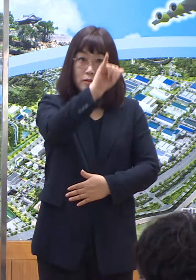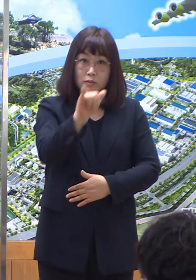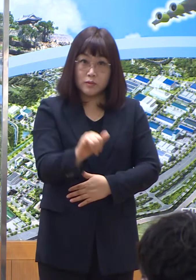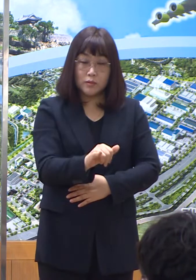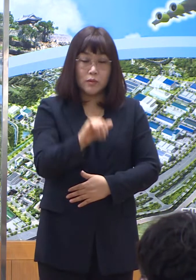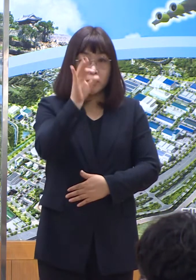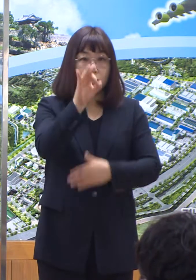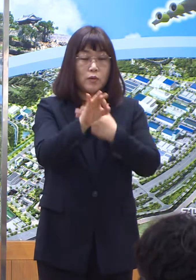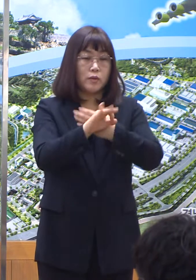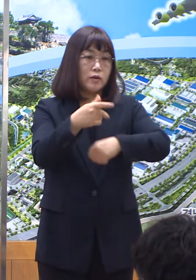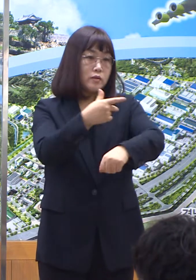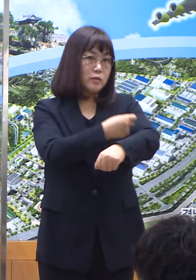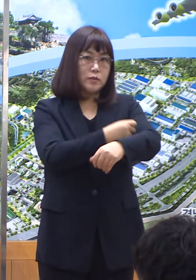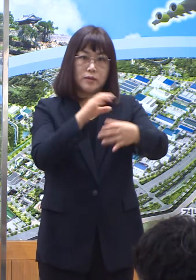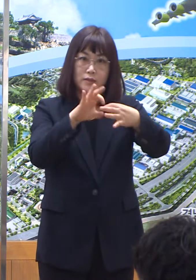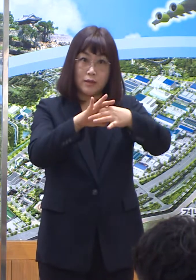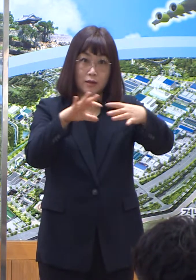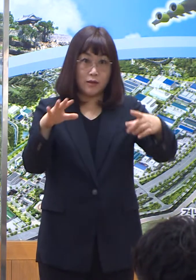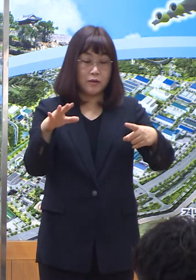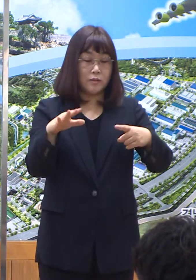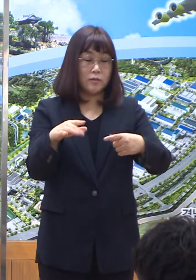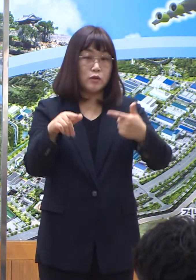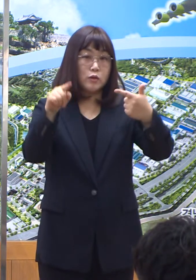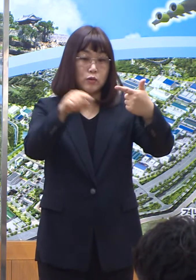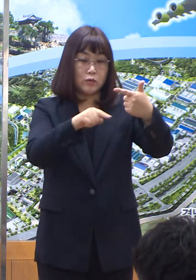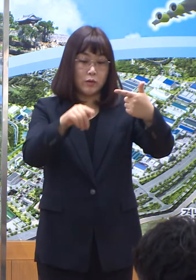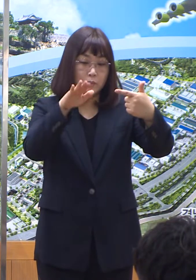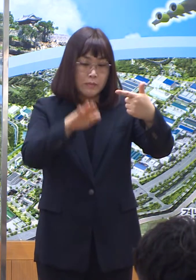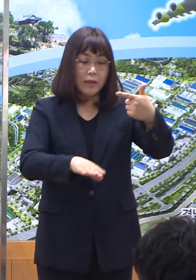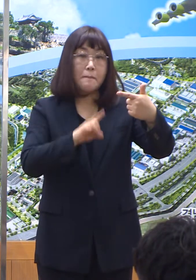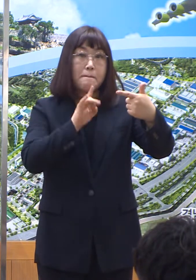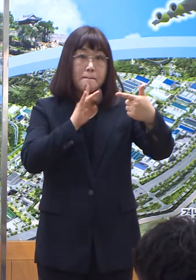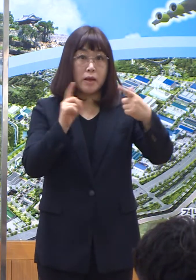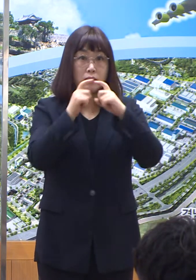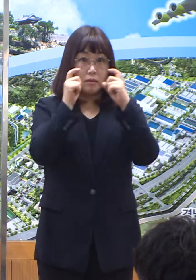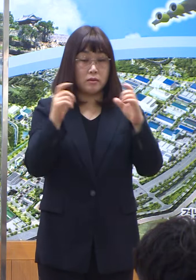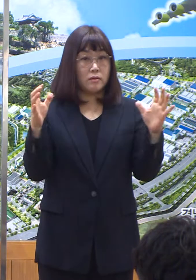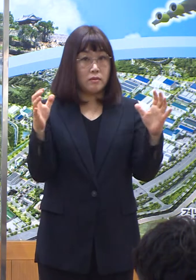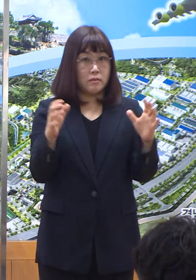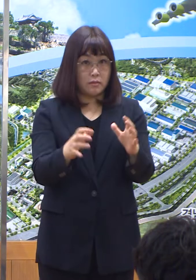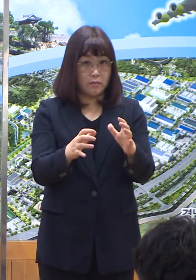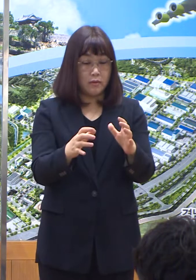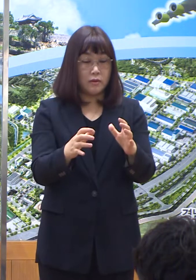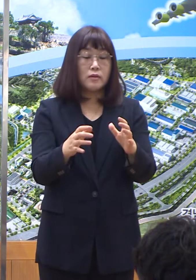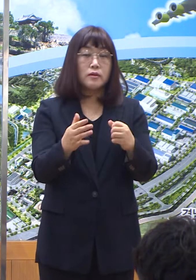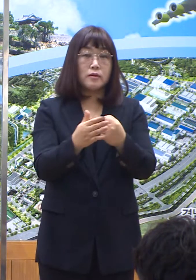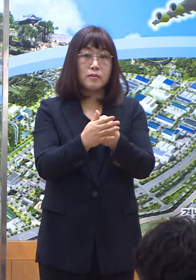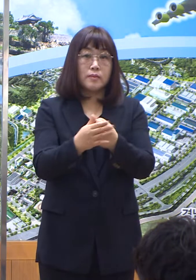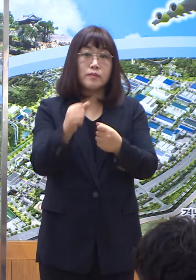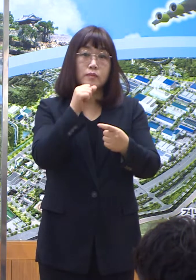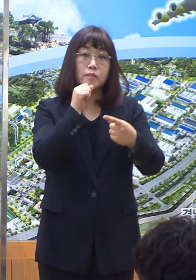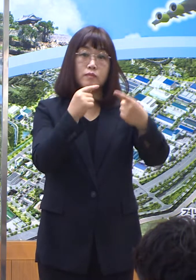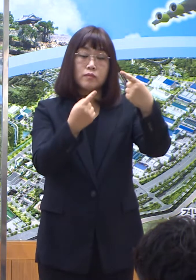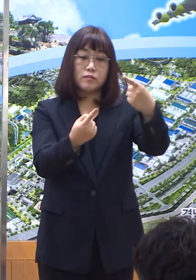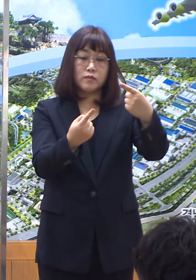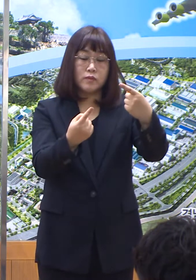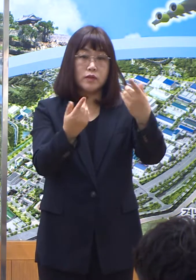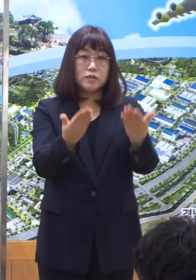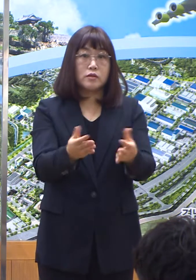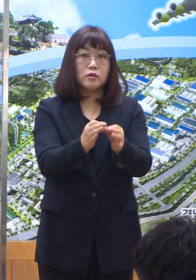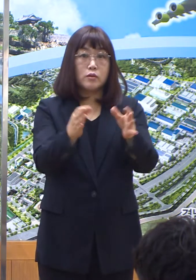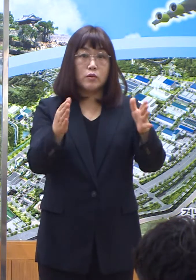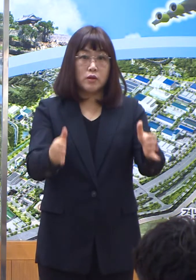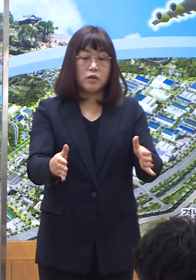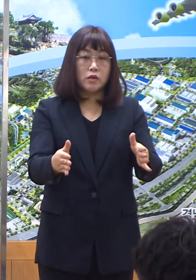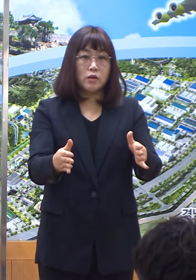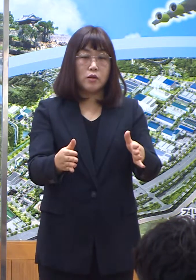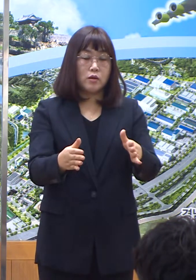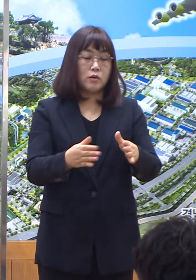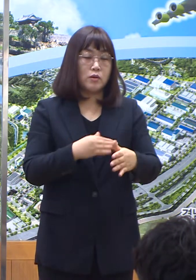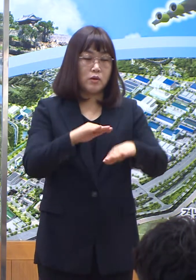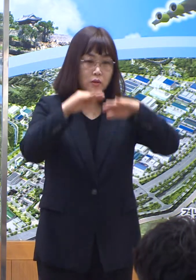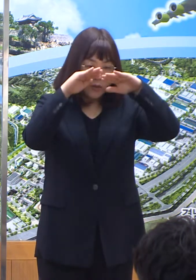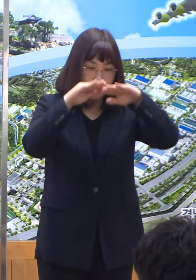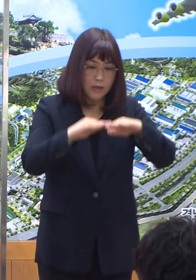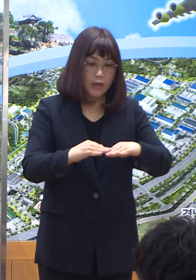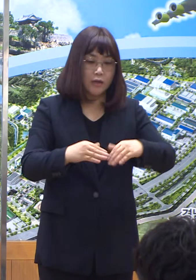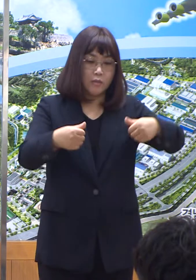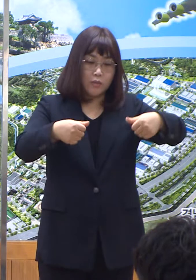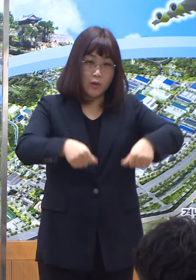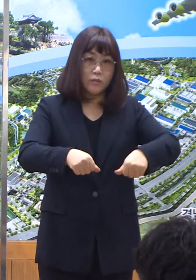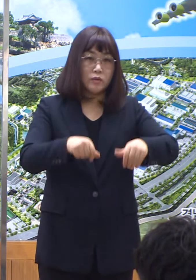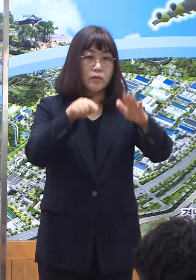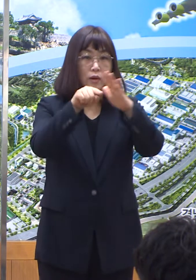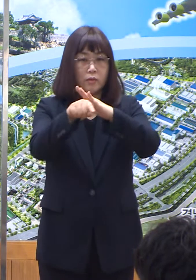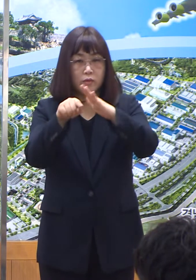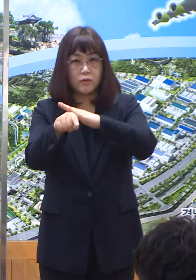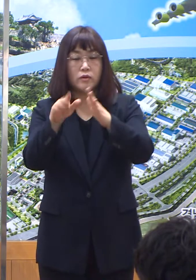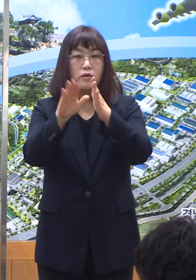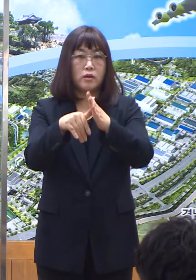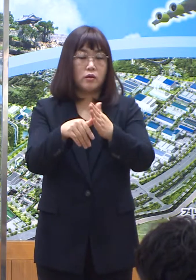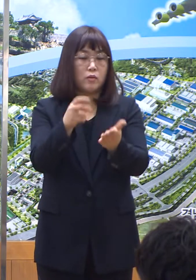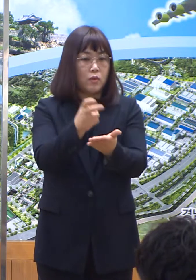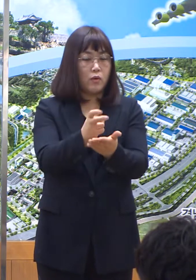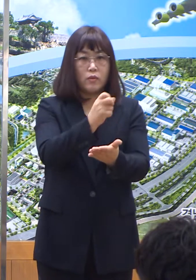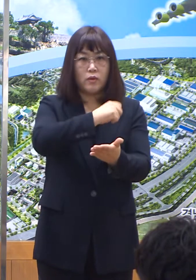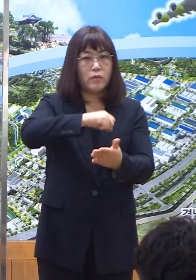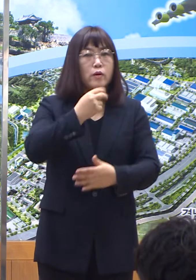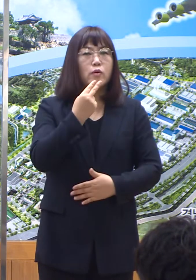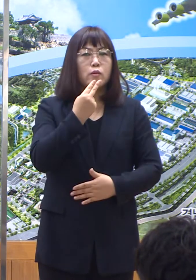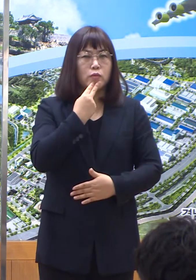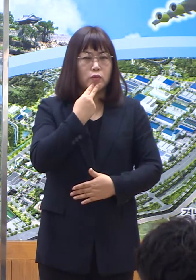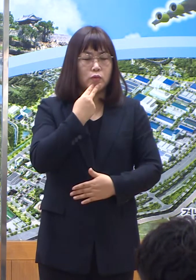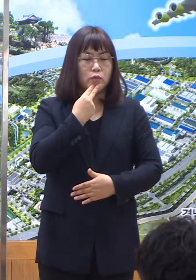접종 구분 없이 최대 6인*까지만 사적모임이 허용되므로 설 명절 세배, 차례·성묘 등에도 위반사항이 없도록 각별히 유의하시기 바랍니다.